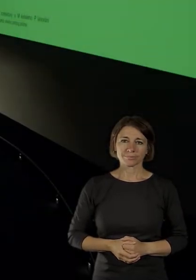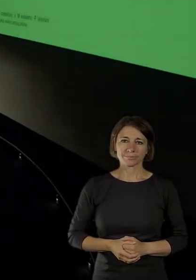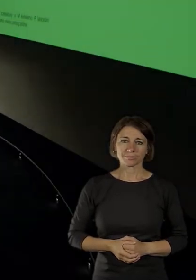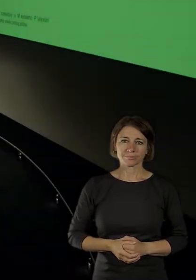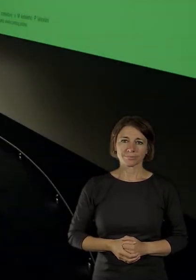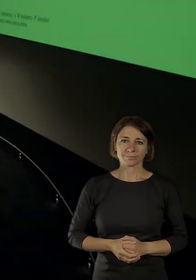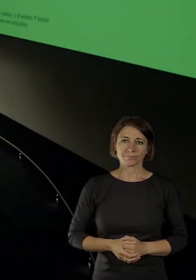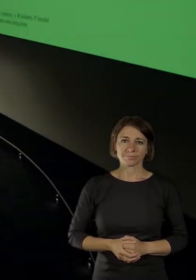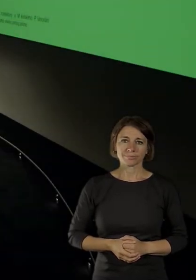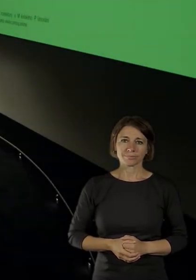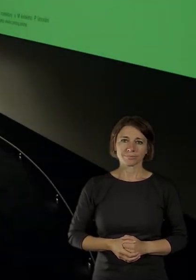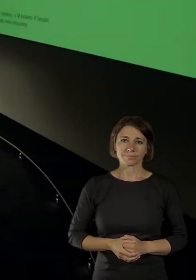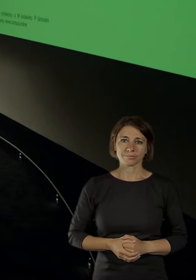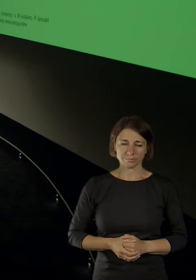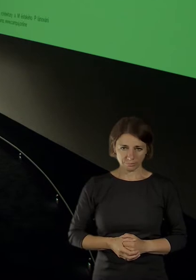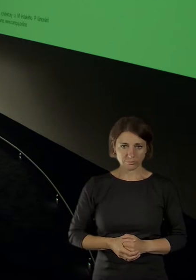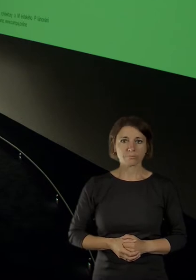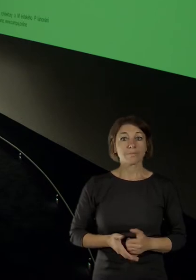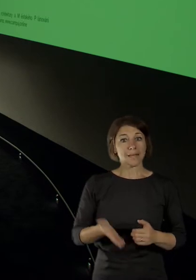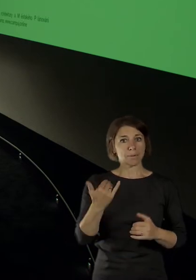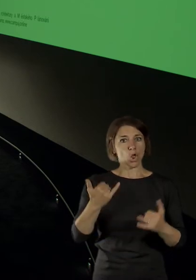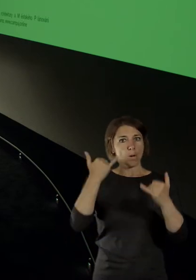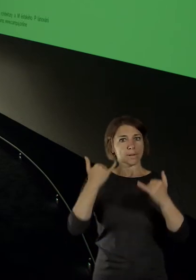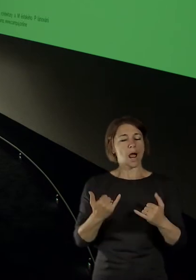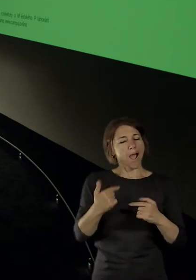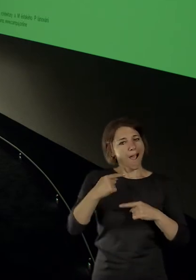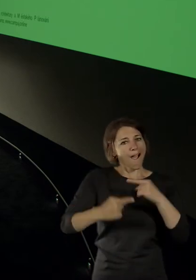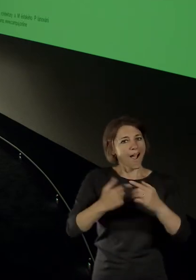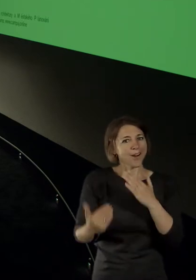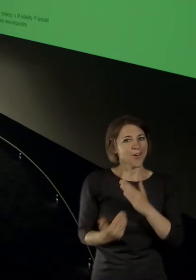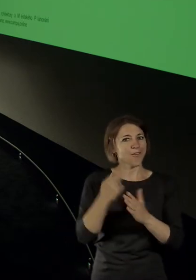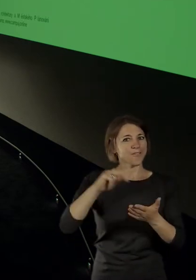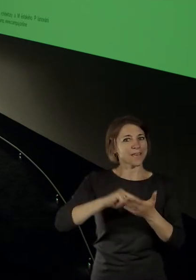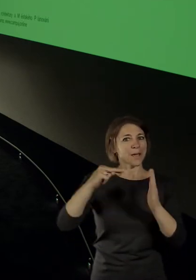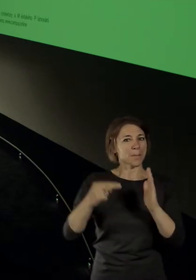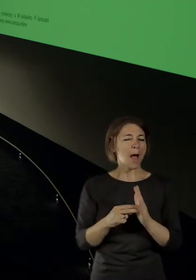Tak to je Metropolitní plán, doporučuju ho porovnat s tím současným územním plánem.